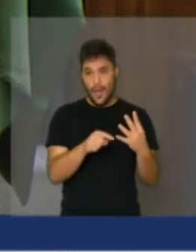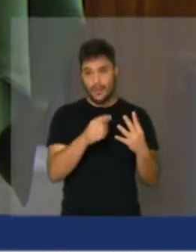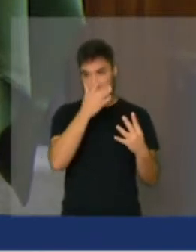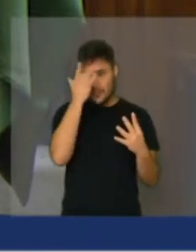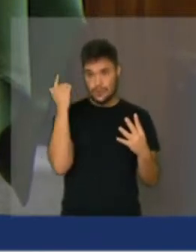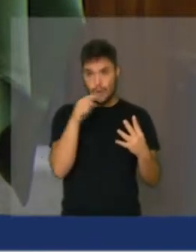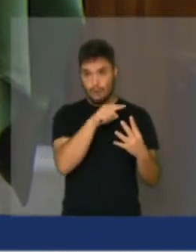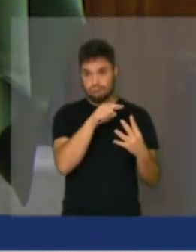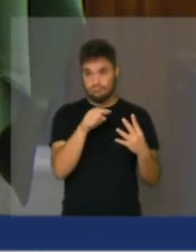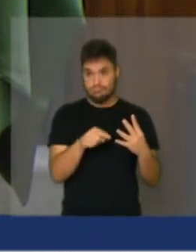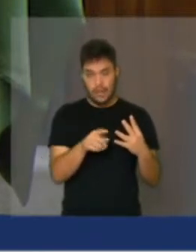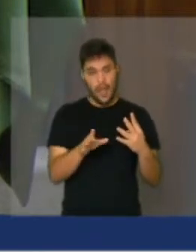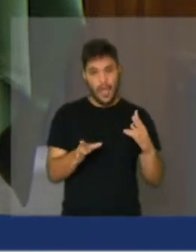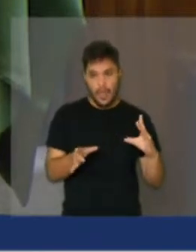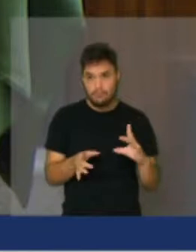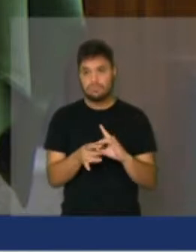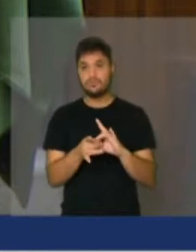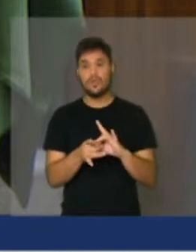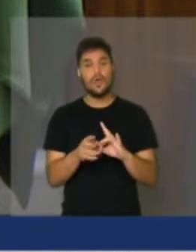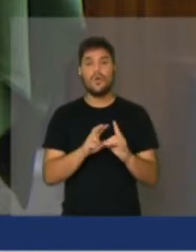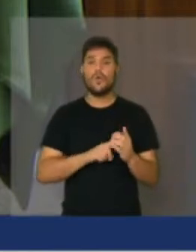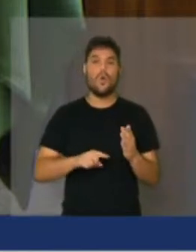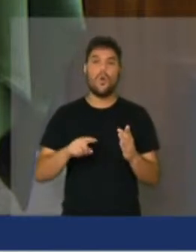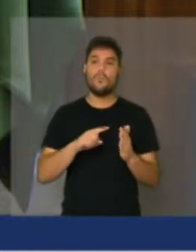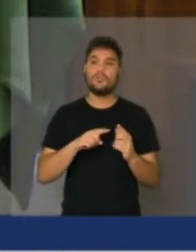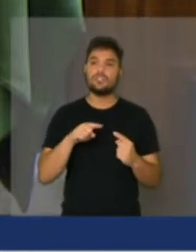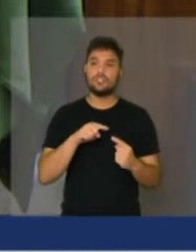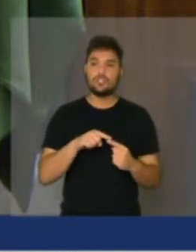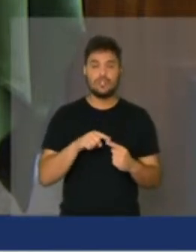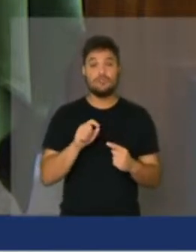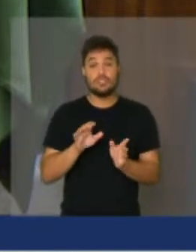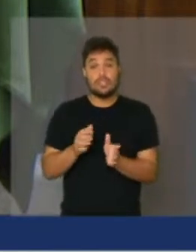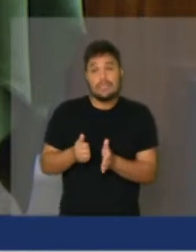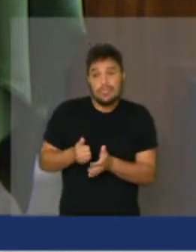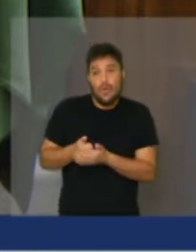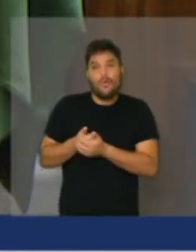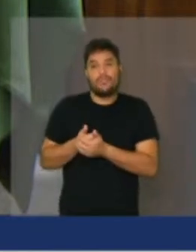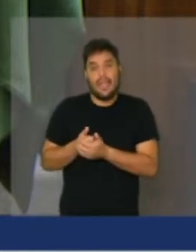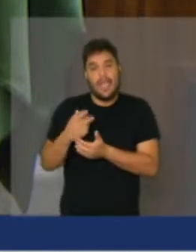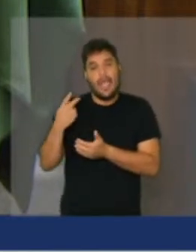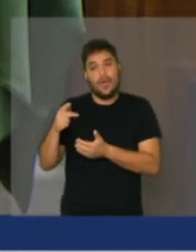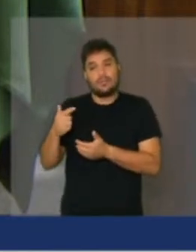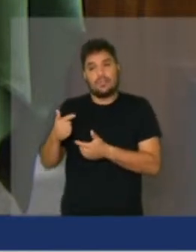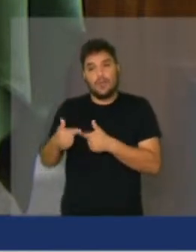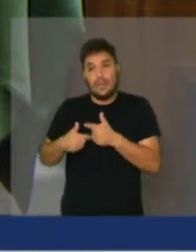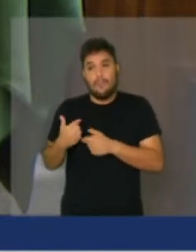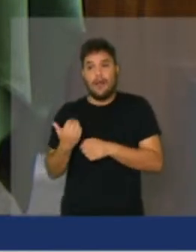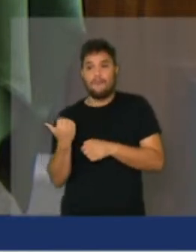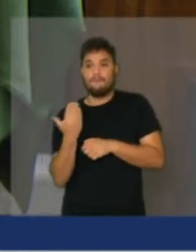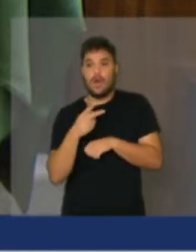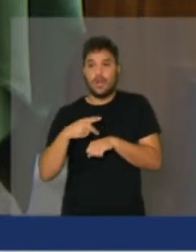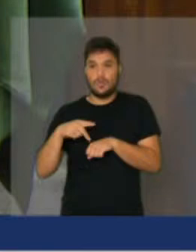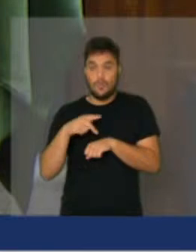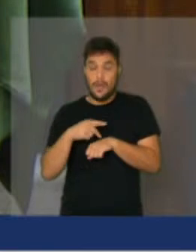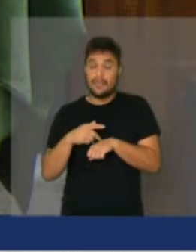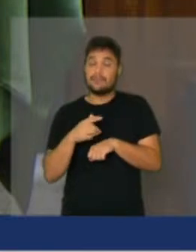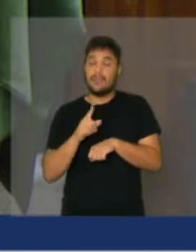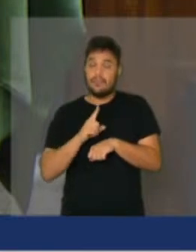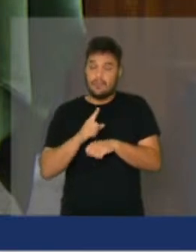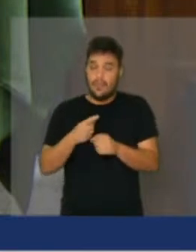OBJETIVO DE BLINDAR AS SUAS ATIVIDADES... E, AO MESMO TEMPO, TER LUCRO COM AS POLÍTICAS ECONÔMICAS EM DETRIMENTO DOS INTERESSES